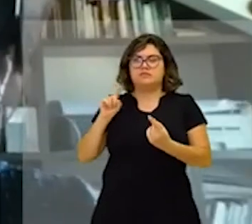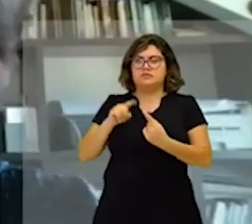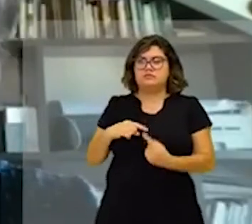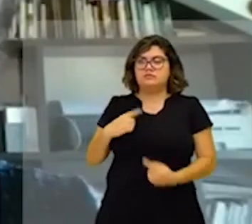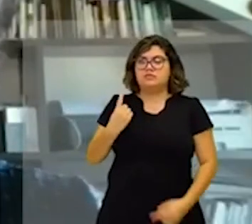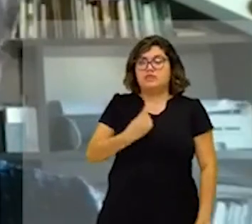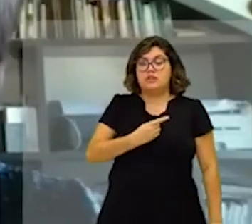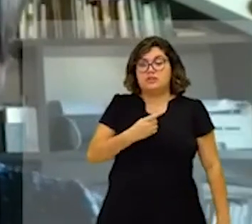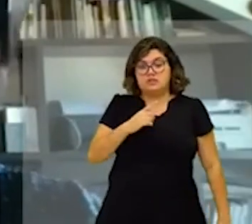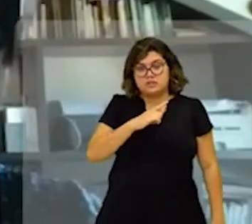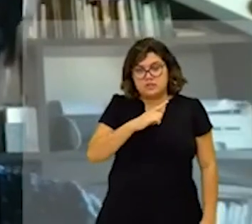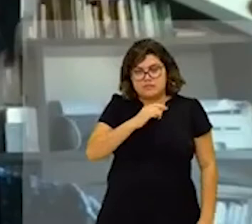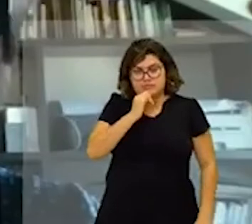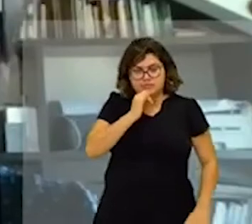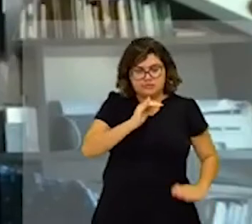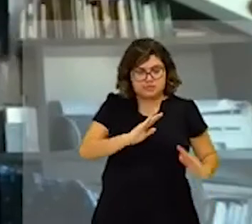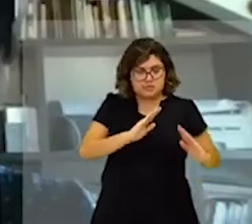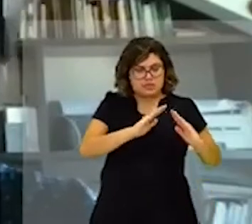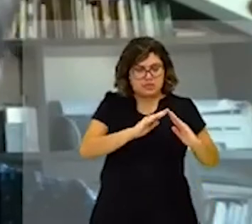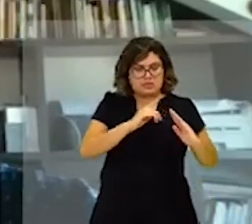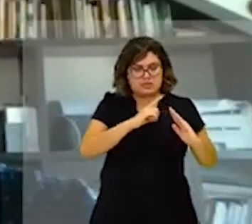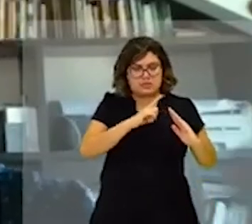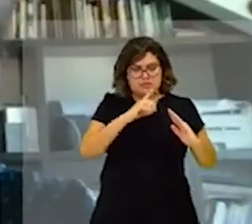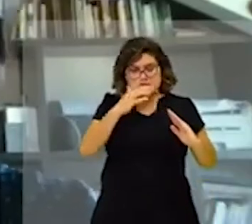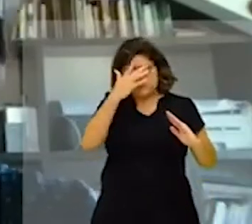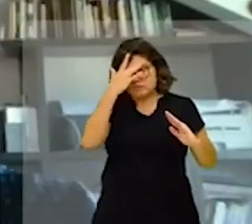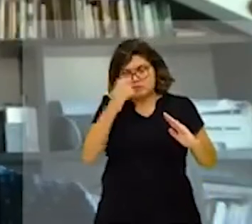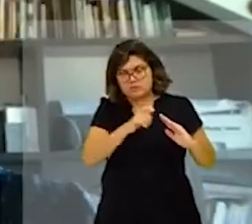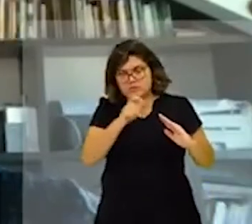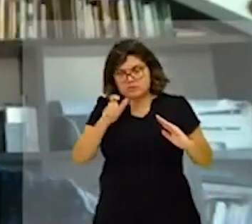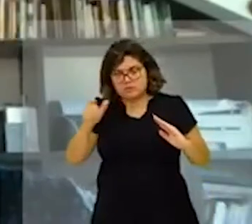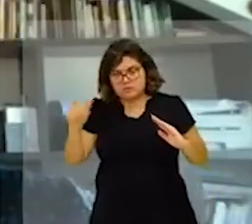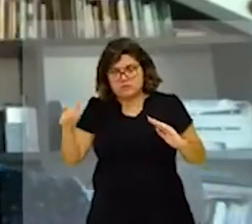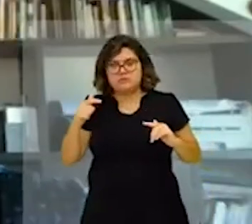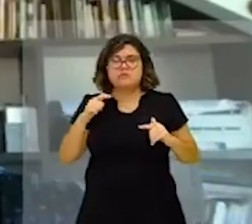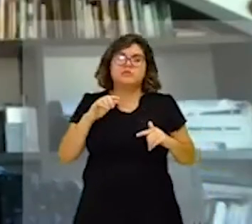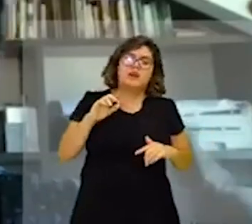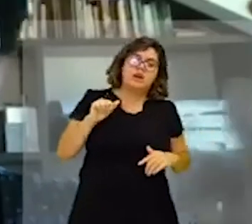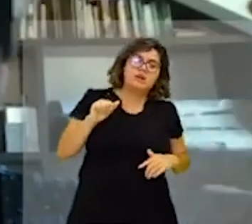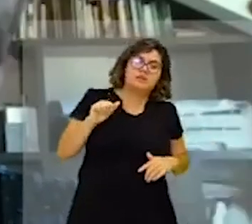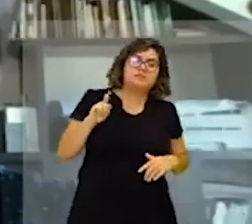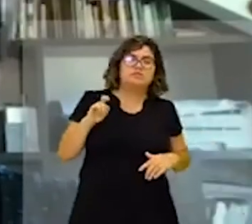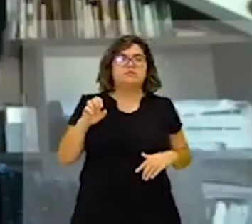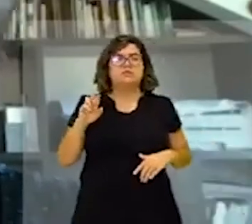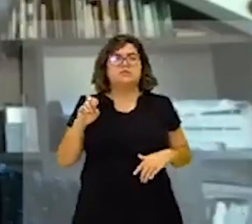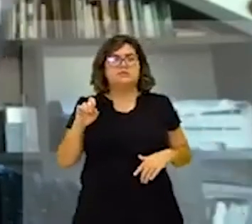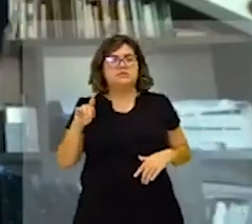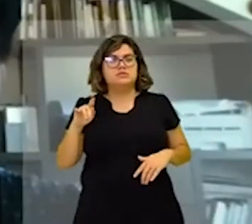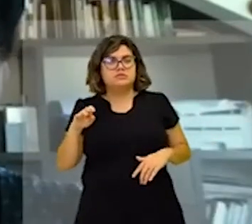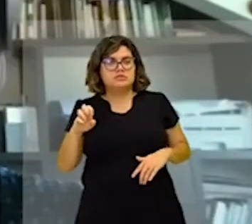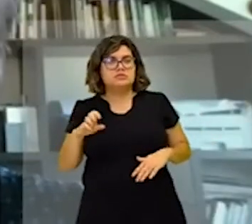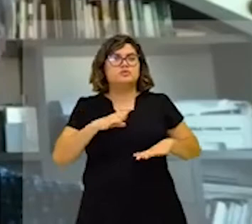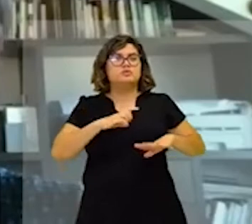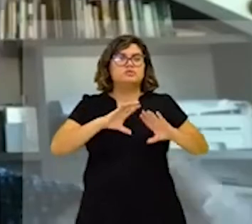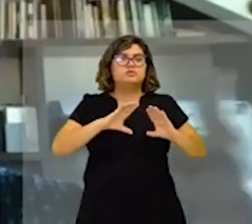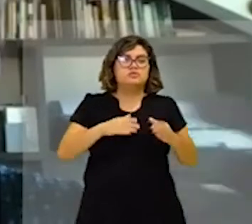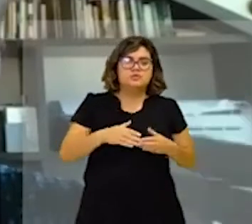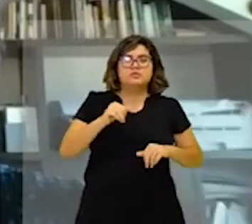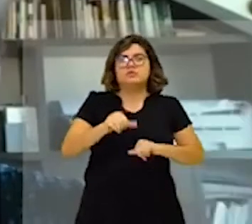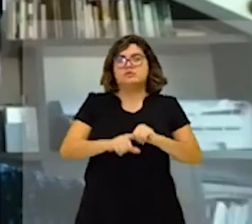uma casa com atores e os atores a gente reagem o contexto a conjuntura se altera os momentos